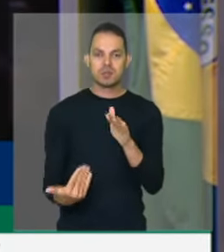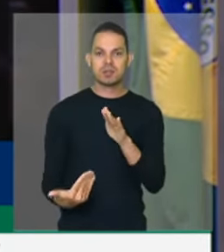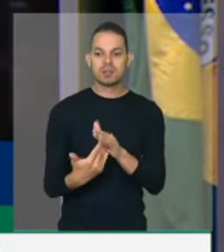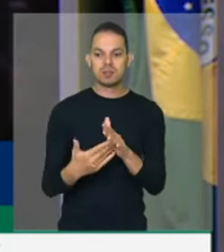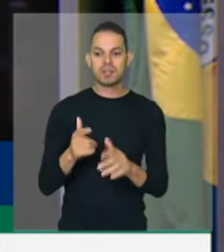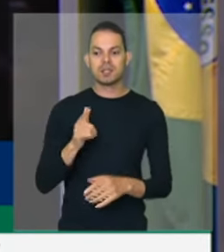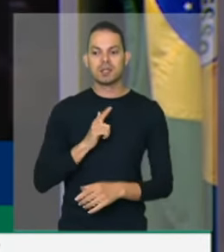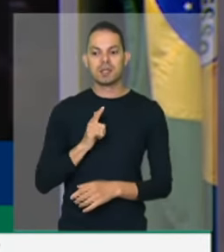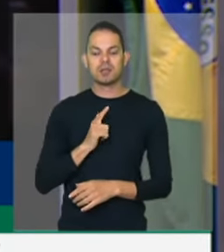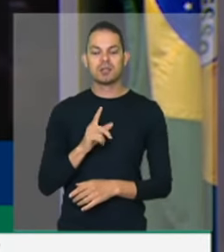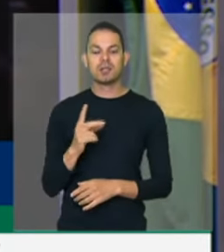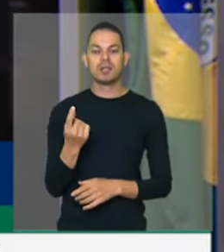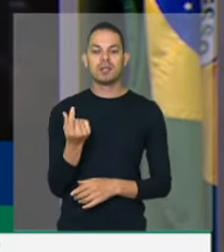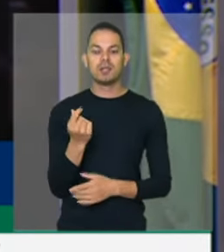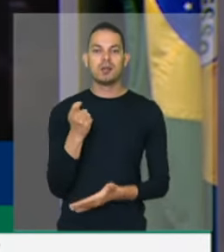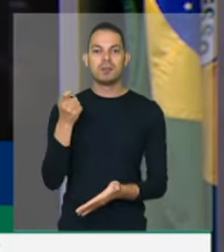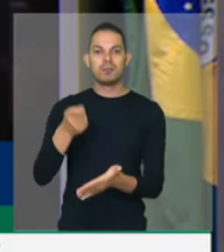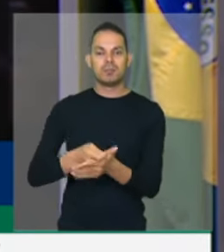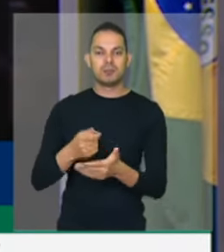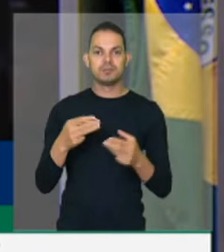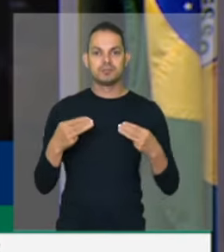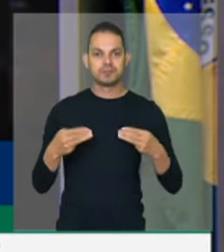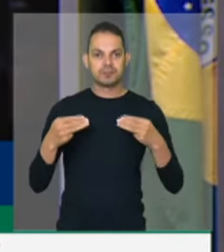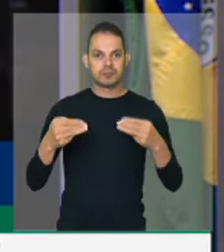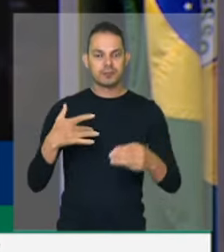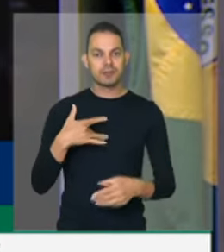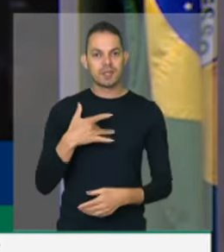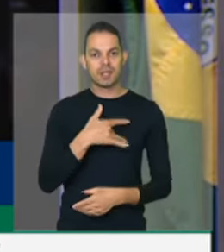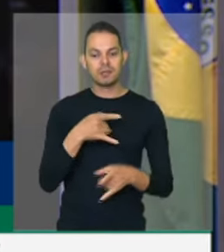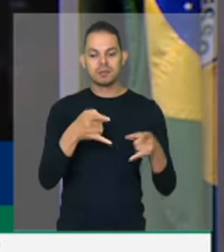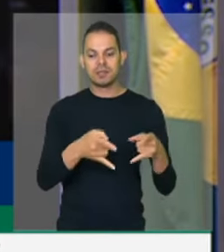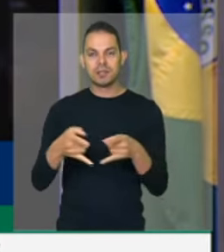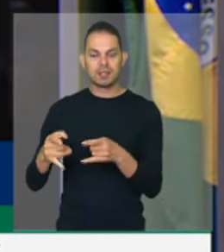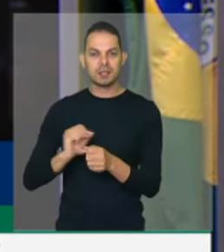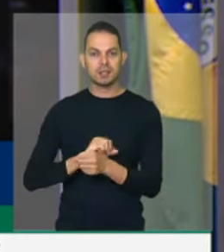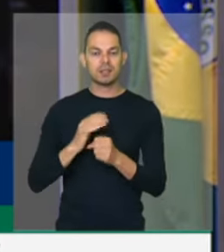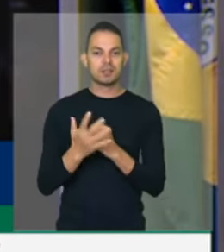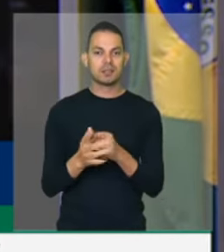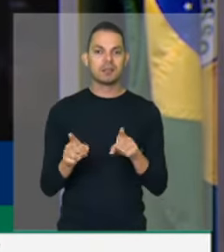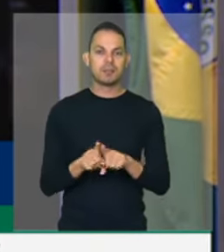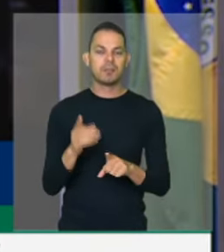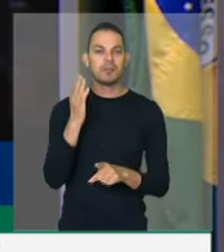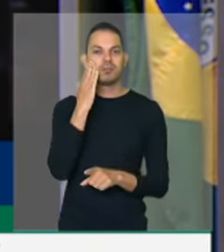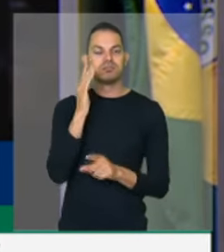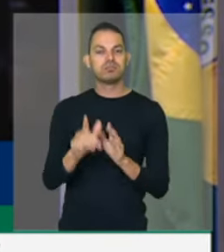SAÚDE PARA LEITOS DE COVID E PREVENDO CONTRATAÇÃO DE LEITOS APENAS MEDIANTE A SOLICITAÇÃO ESPECÍFICA DO GESTOR LOCAL DO SUS, ENTRE